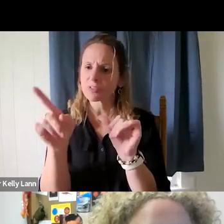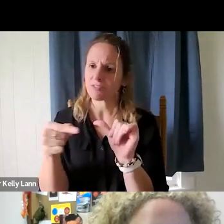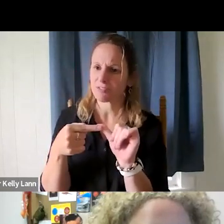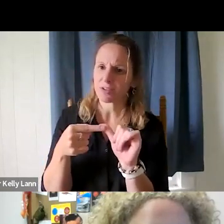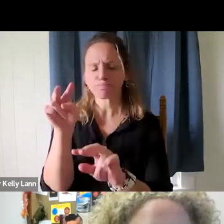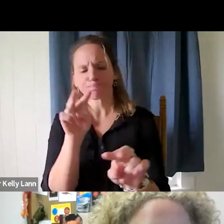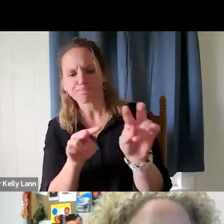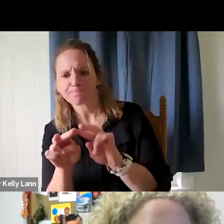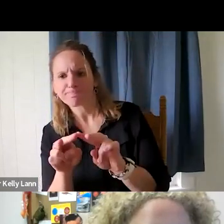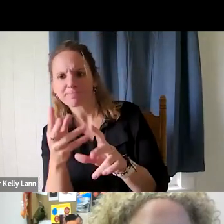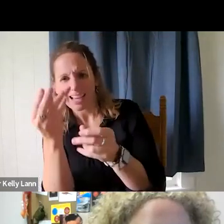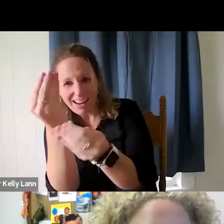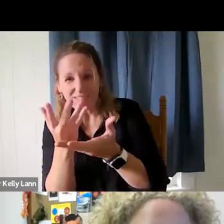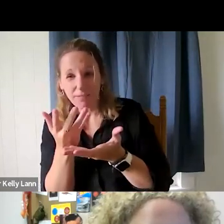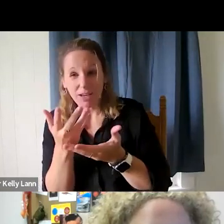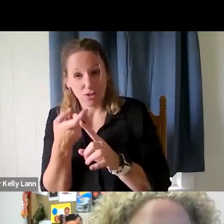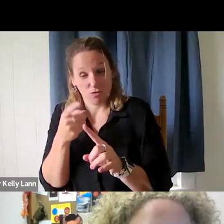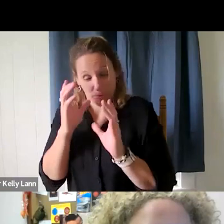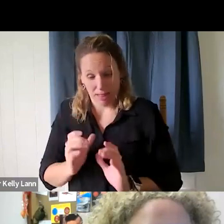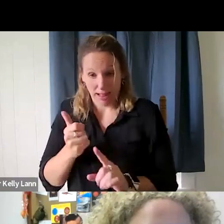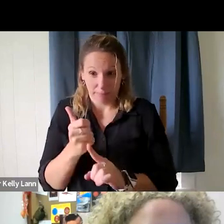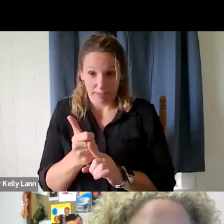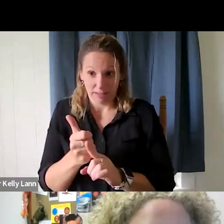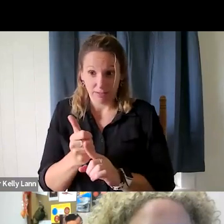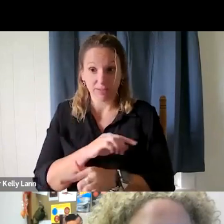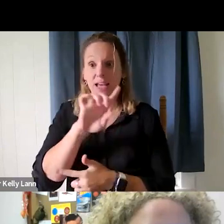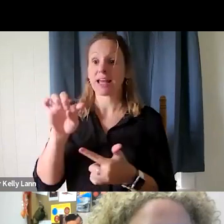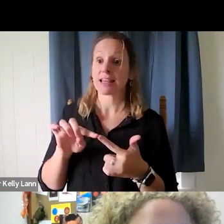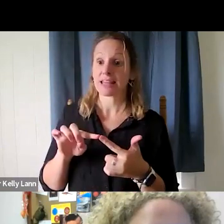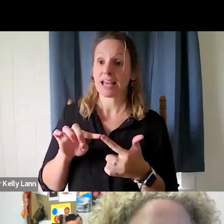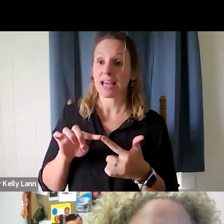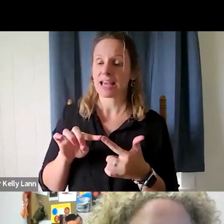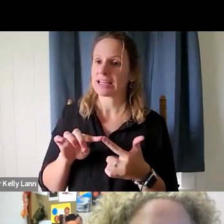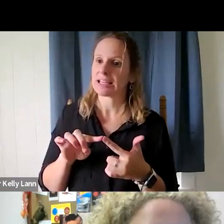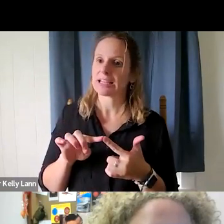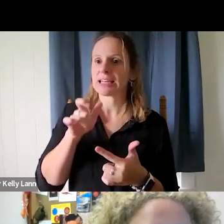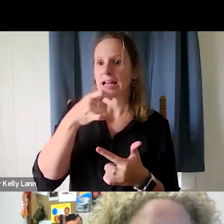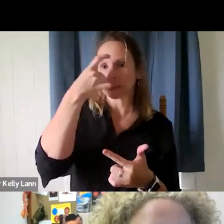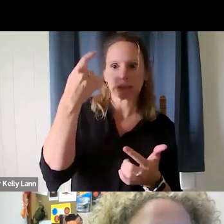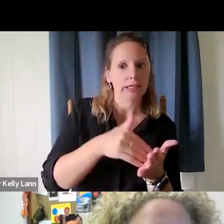obtener toda la información que puedan, con tal de no volver a traumatizar a los solicitantes, ¿cierto?